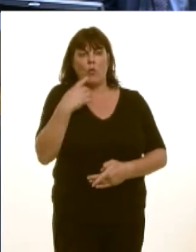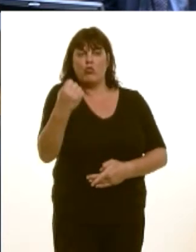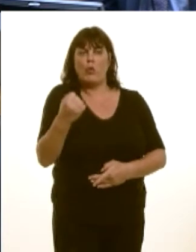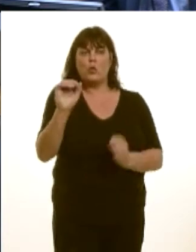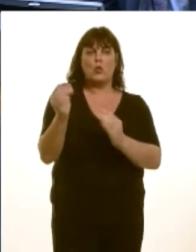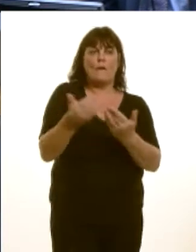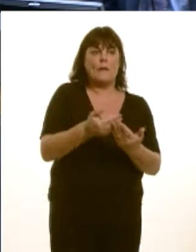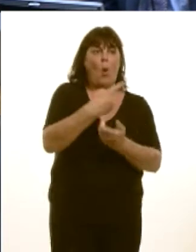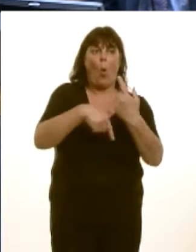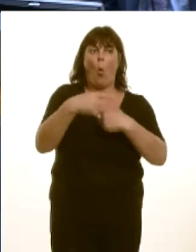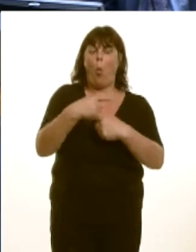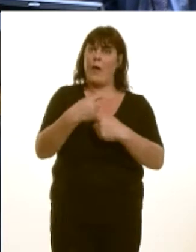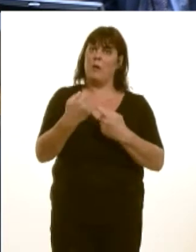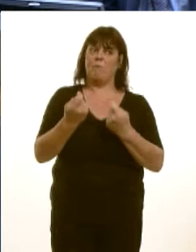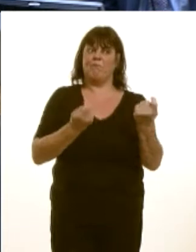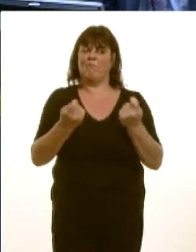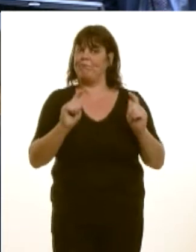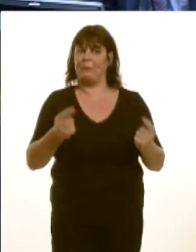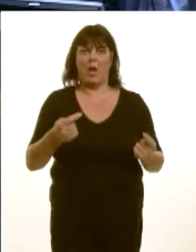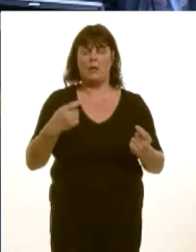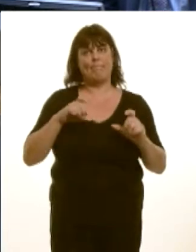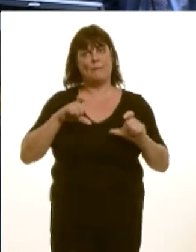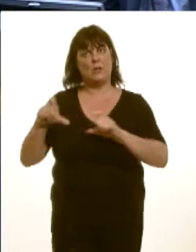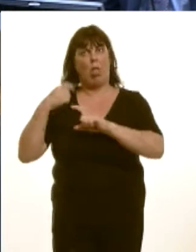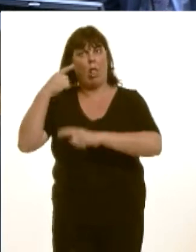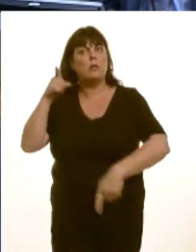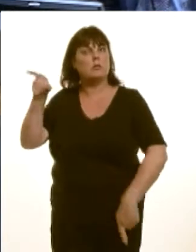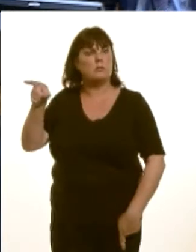yna gyfle i sicrhau bod rheolaeth yn dod i’r fan hyn er mwyn sicrhau bod buddsoddiad yn